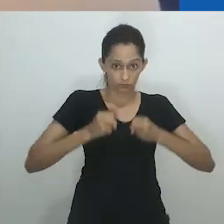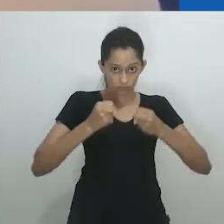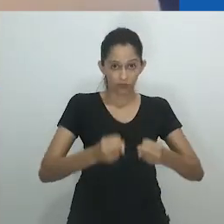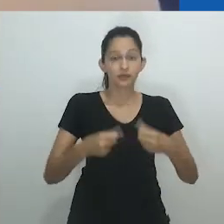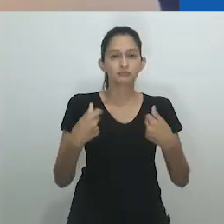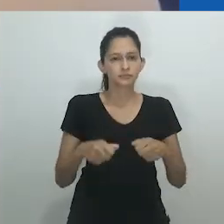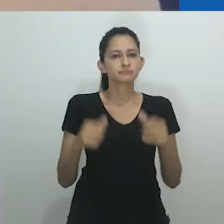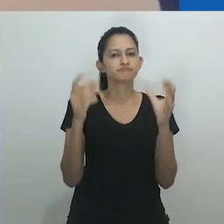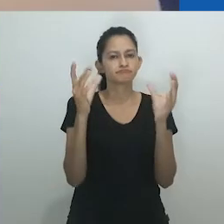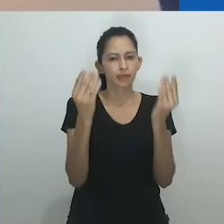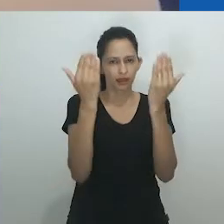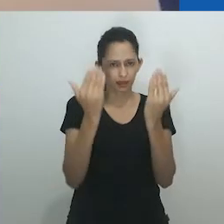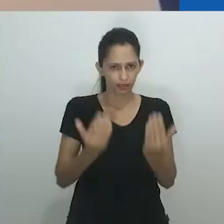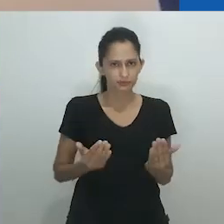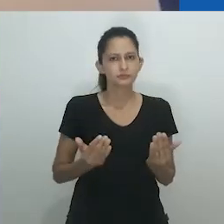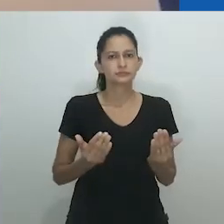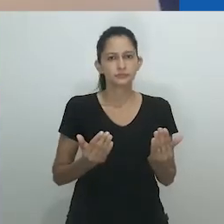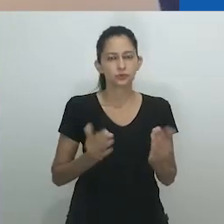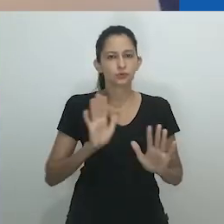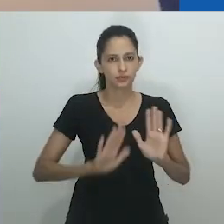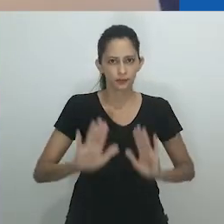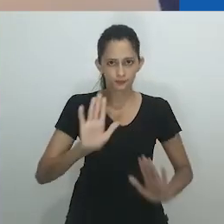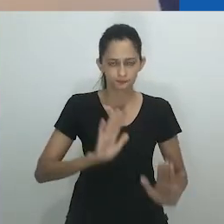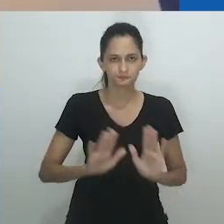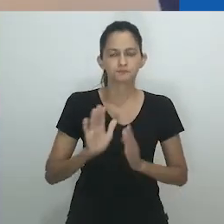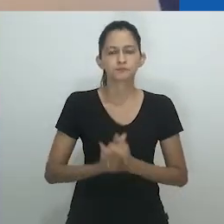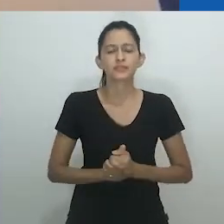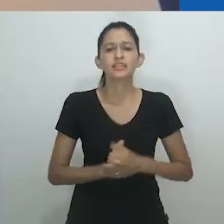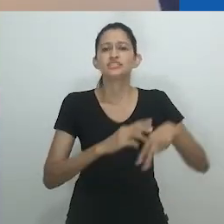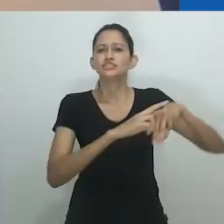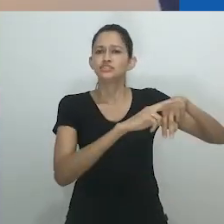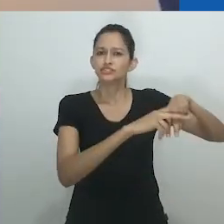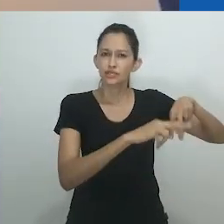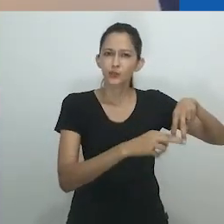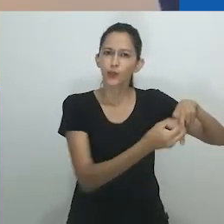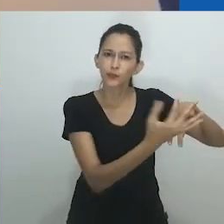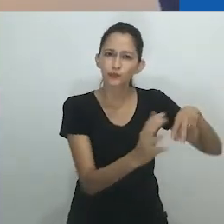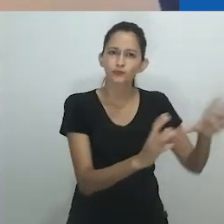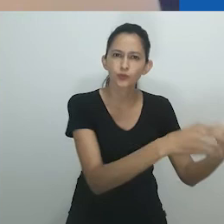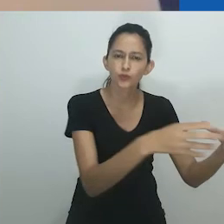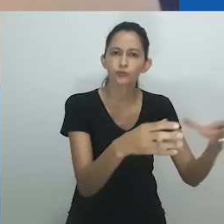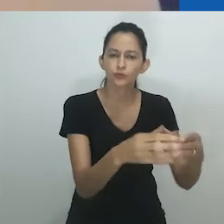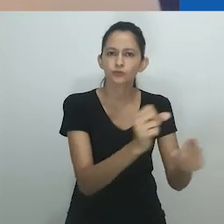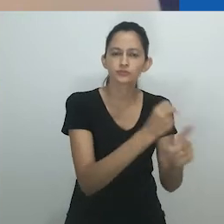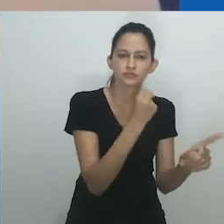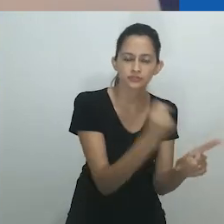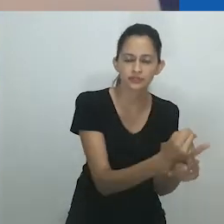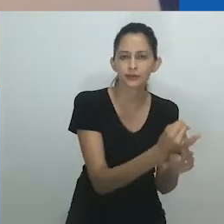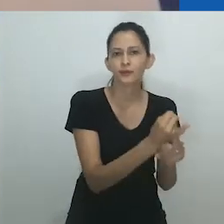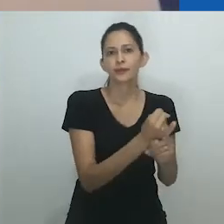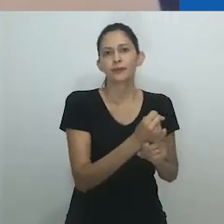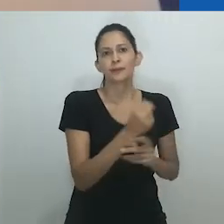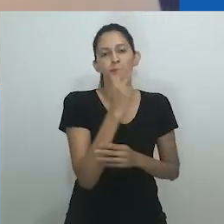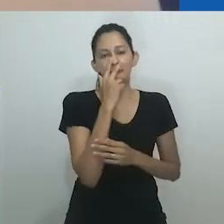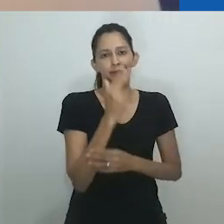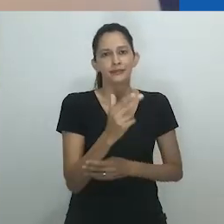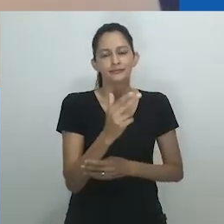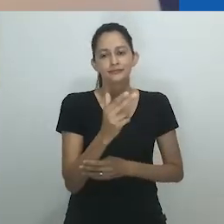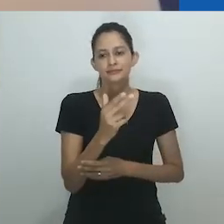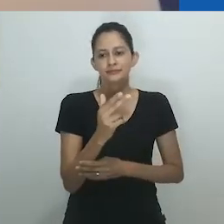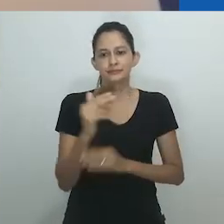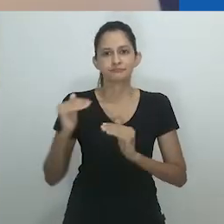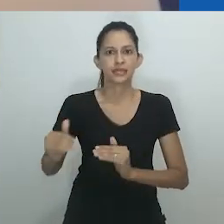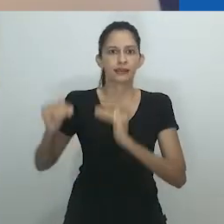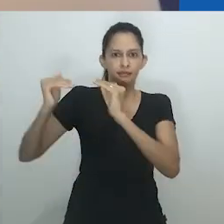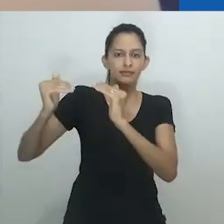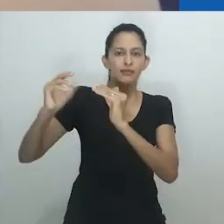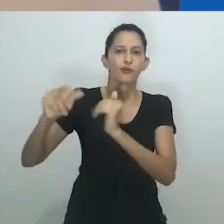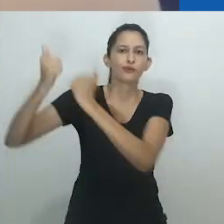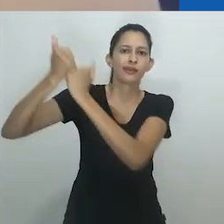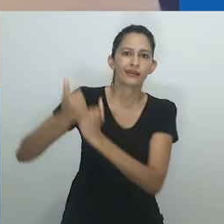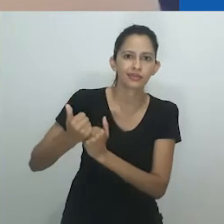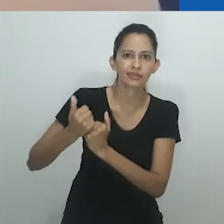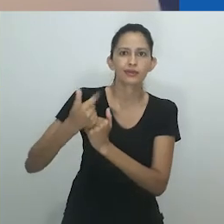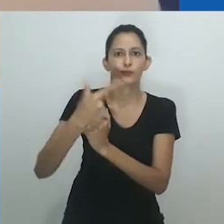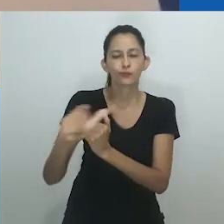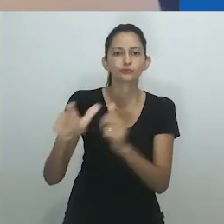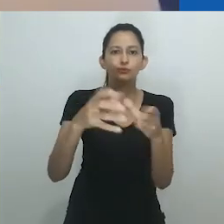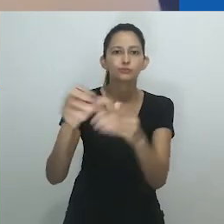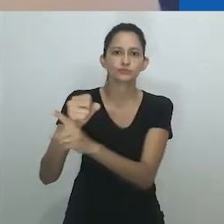Embora haja ampla aceitação da análise de gênero de Oyěwùmí, que presta atenção às especificidades das culturas locais, Bibi Bakare-Yusuf pede cautela.